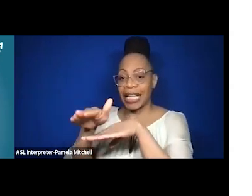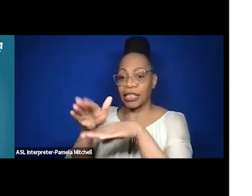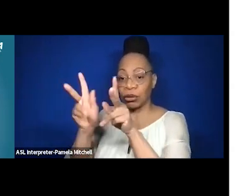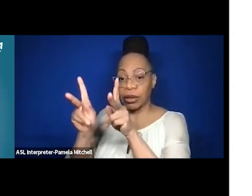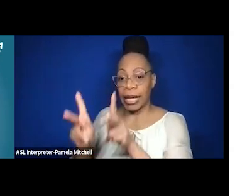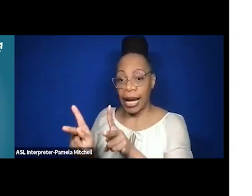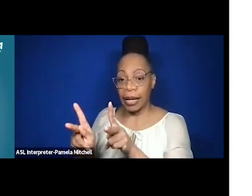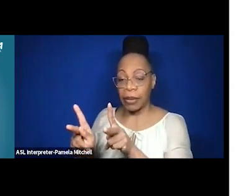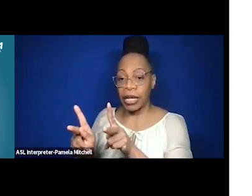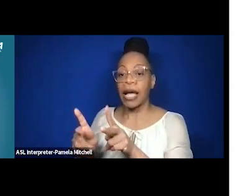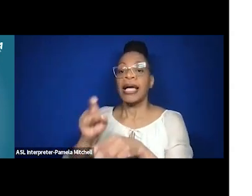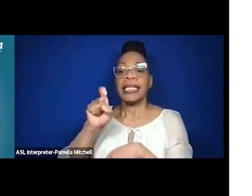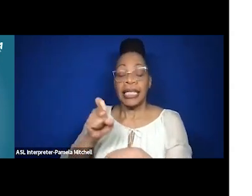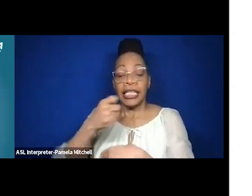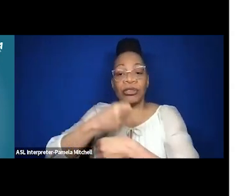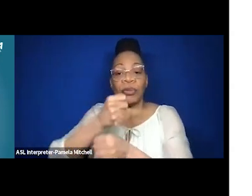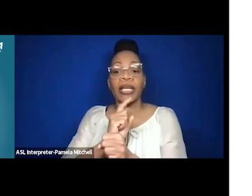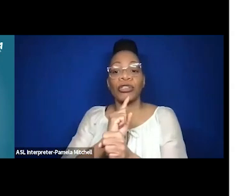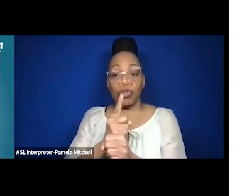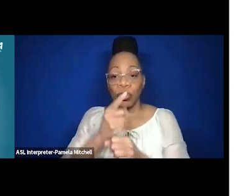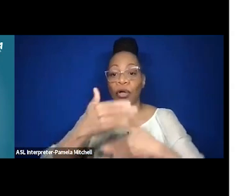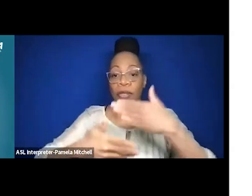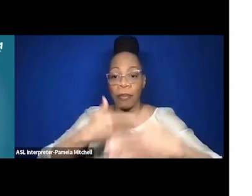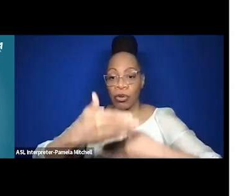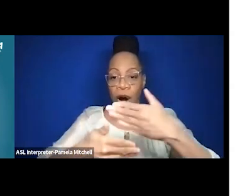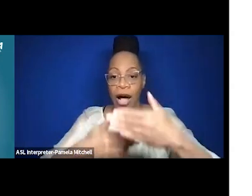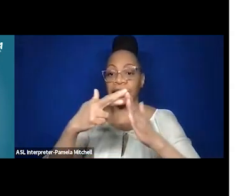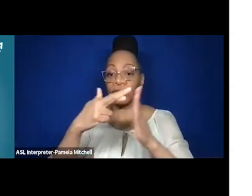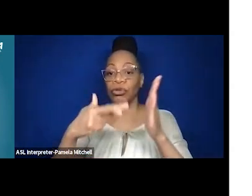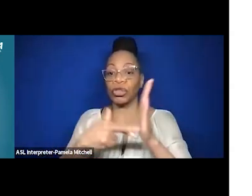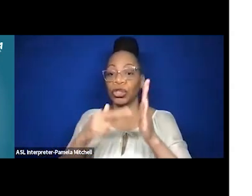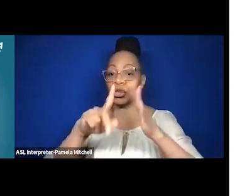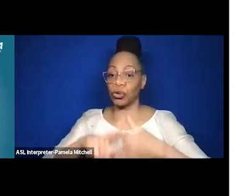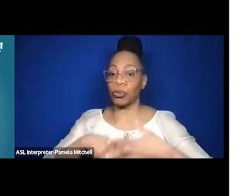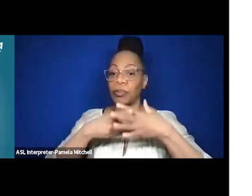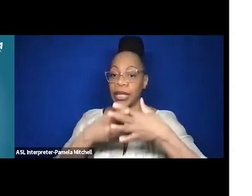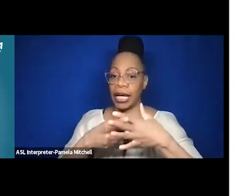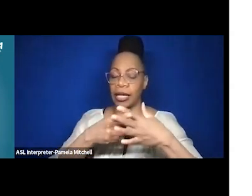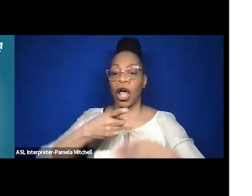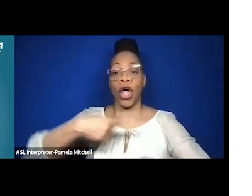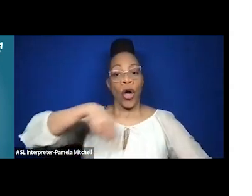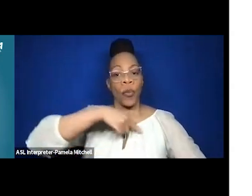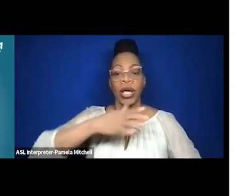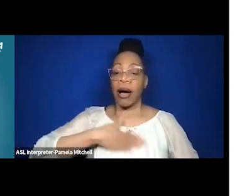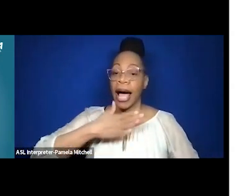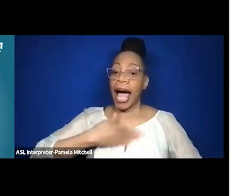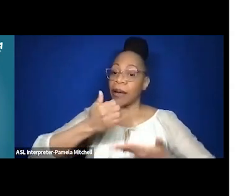Solo tienen que asegurarse de pasar por ese proceso de registro para comenzar. Y estamos felices de ayudar a resolver problemas